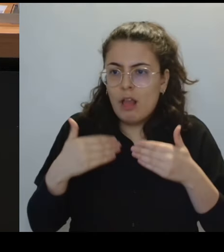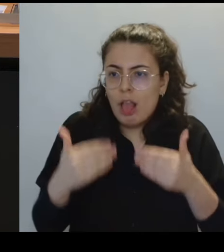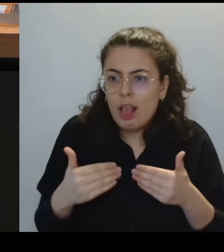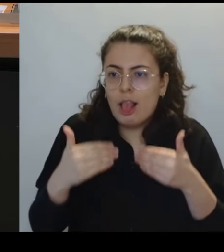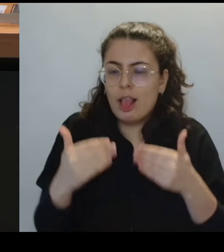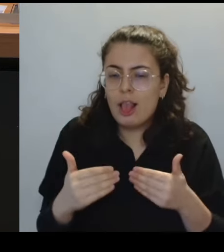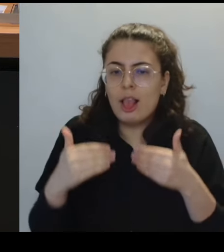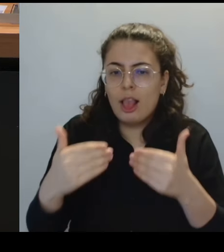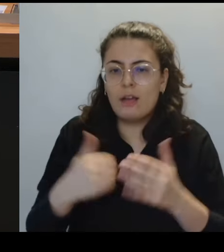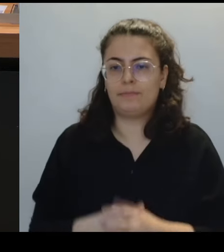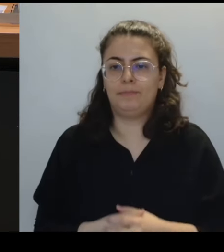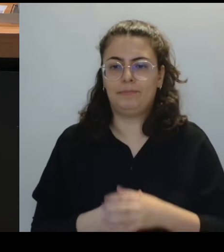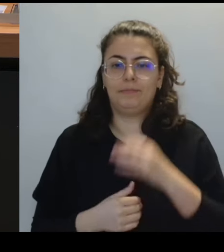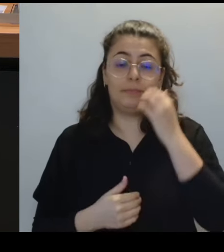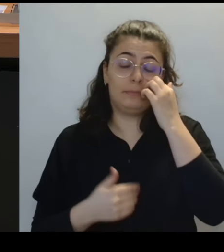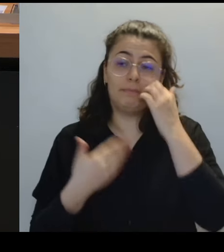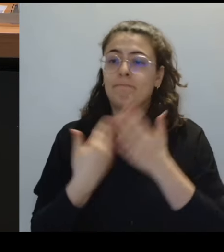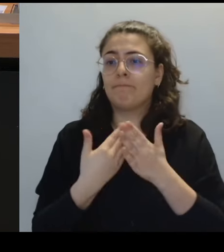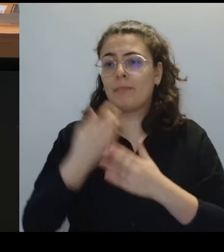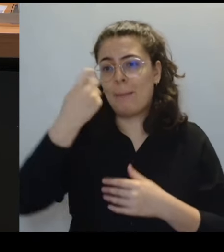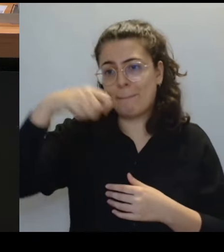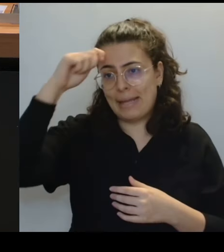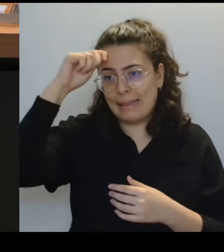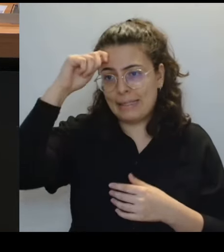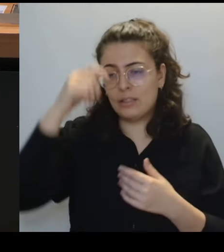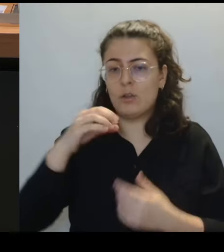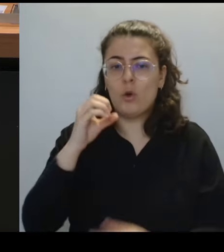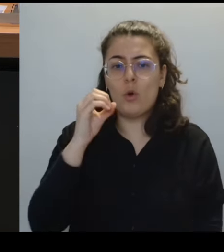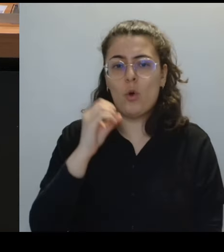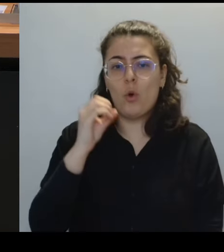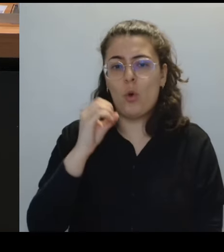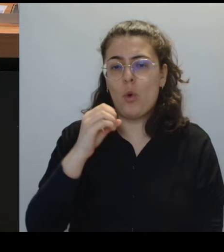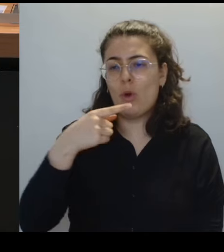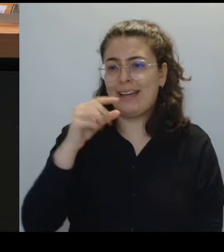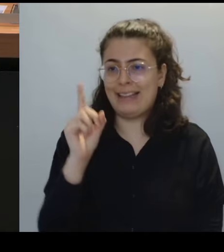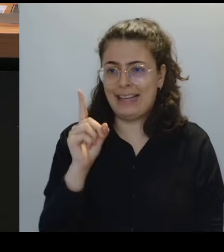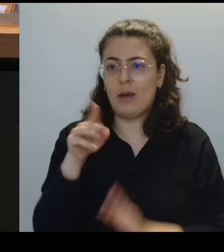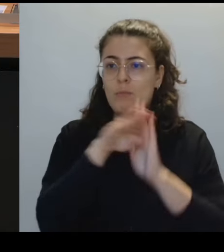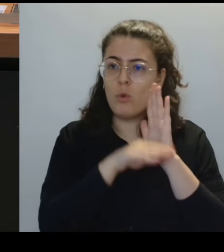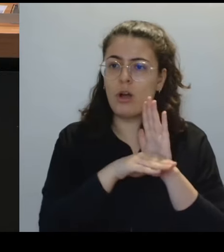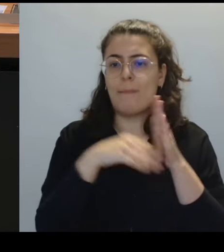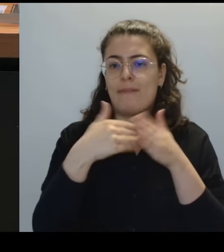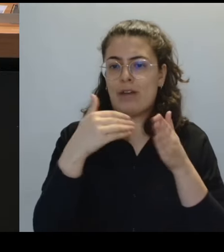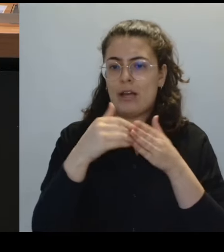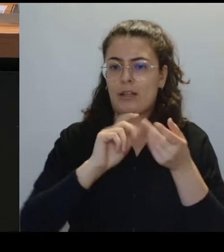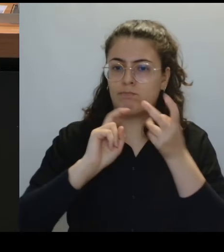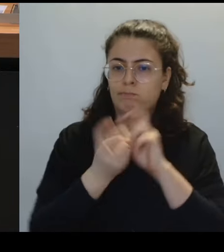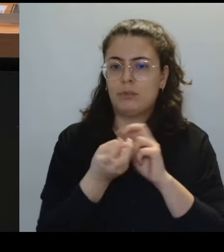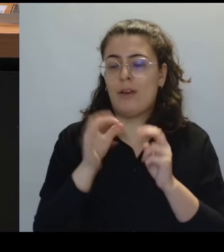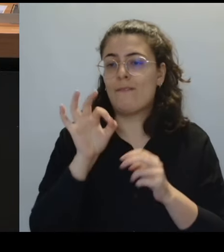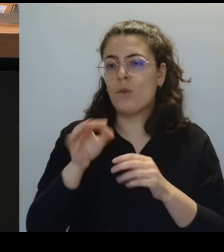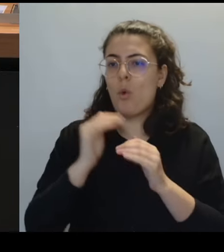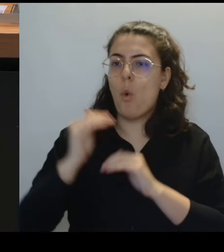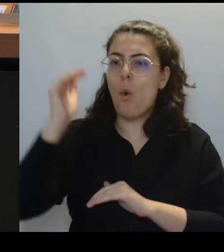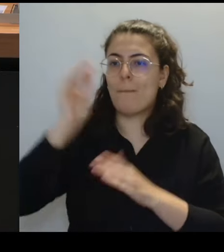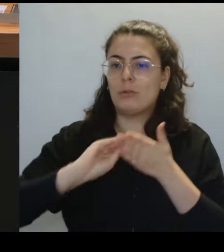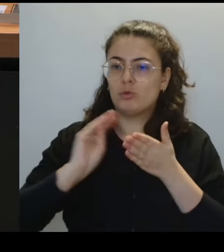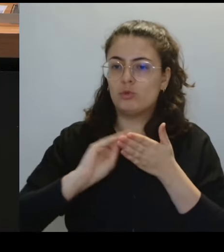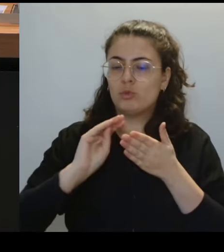Beispiel ein ÖGD Programm mit den Kammern und den Osz für die Oberstufen und Auszubildenden stricken. Das wäre zum Beispiel mal innovativ.